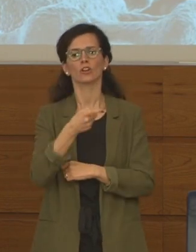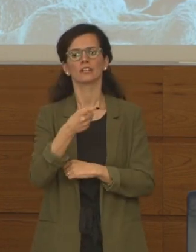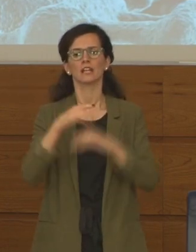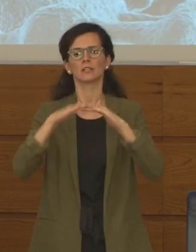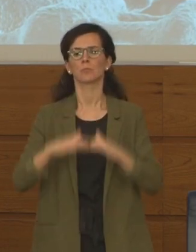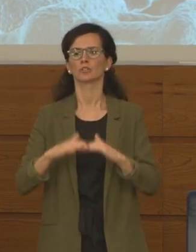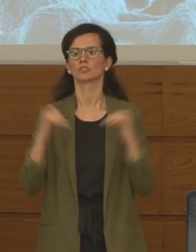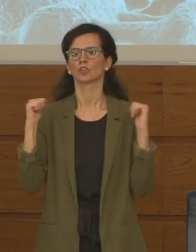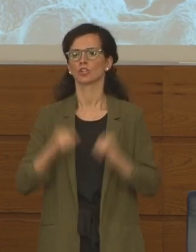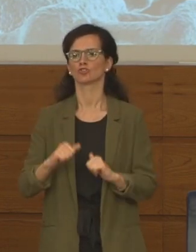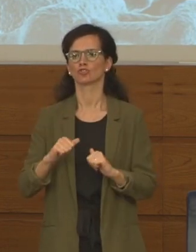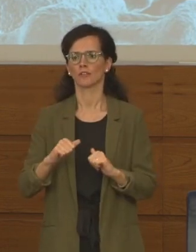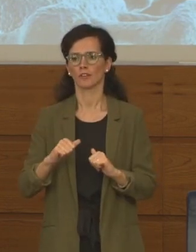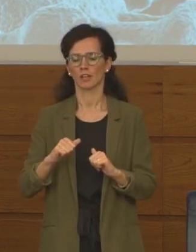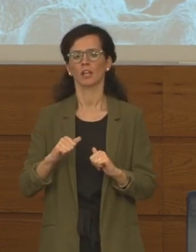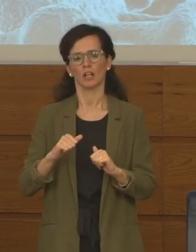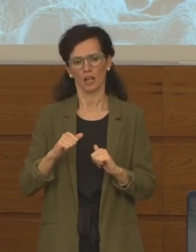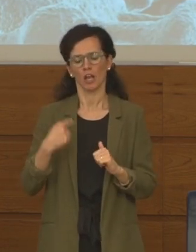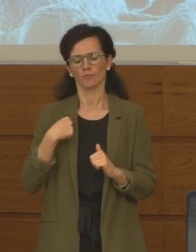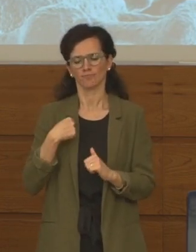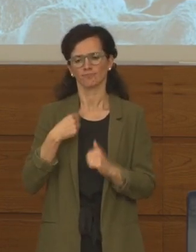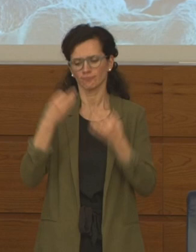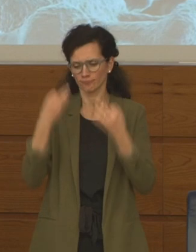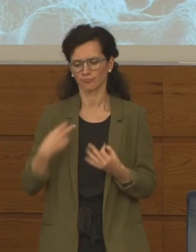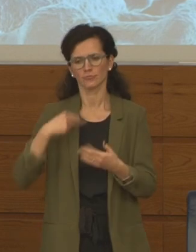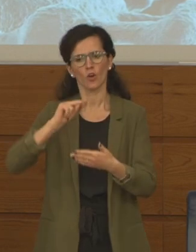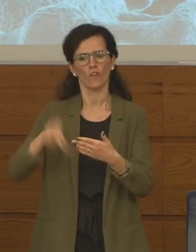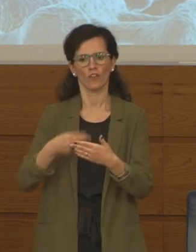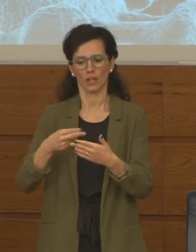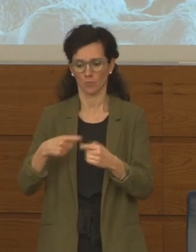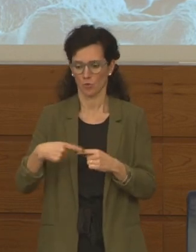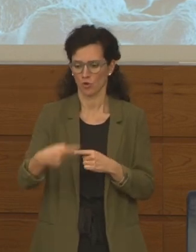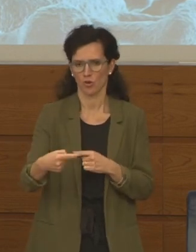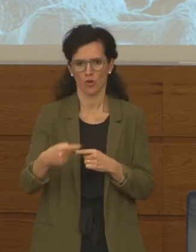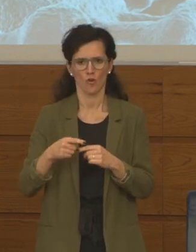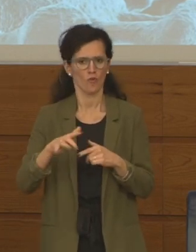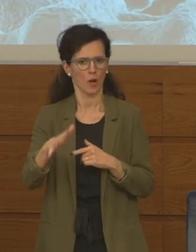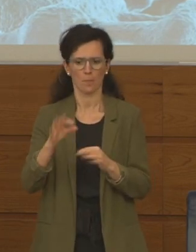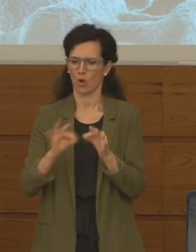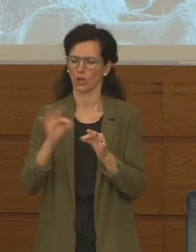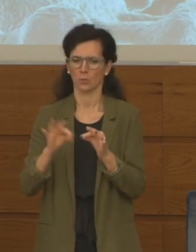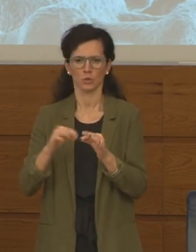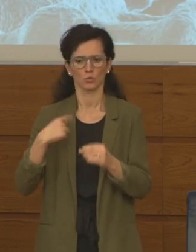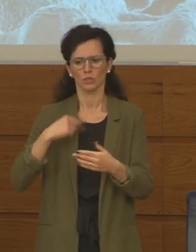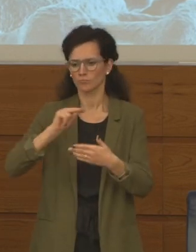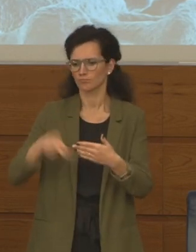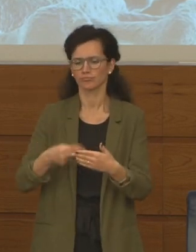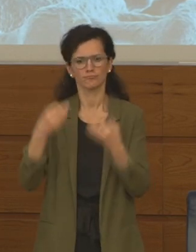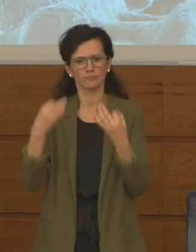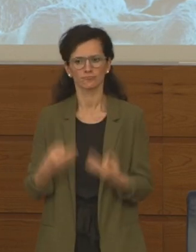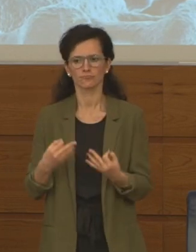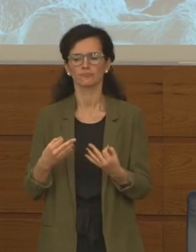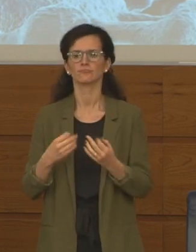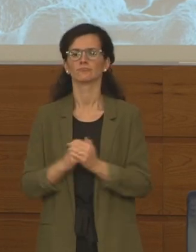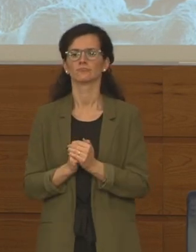che firmerò nei prossimi minuti perché dopo aver scontato